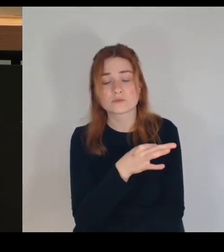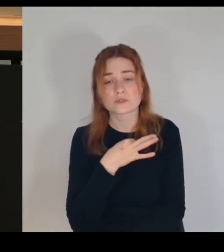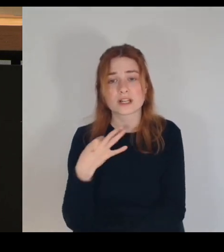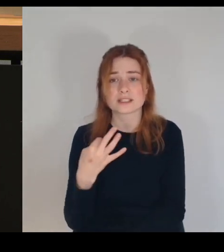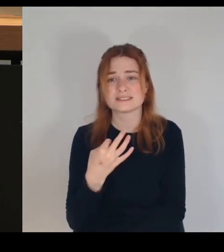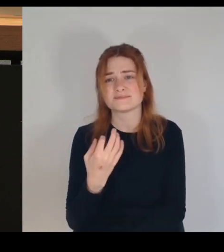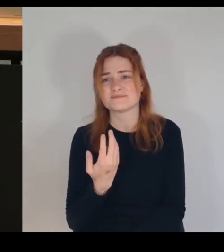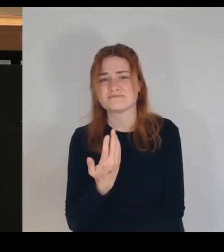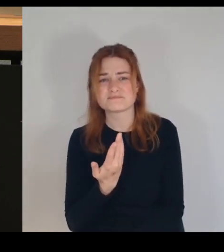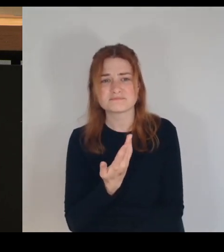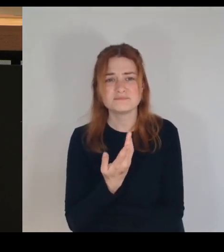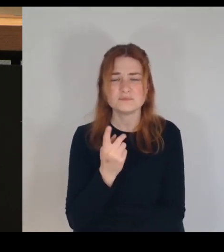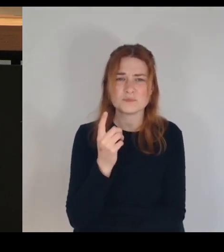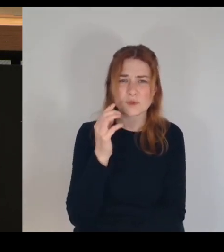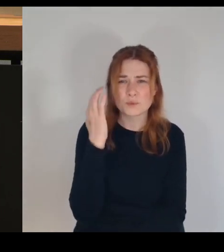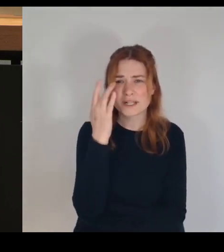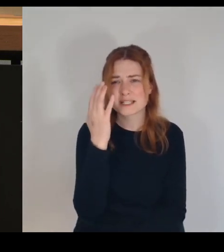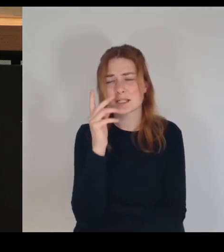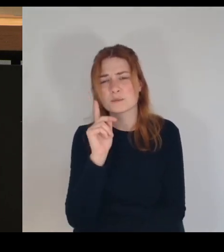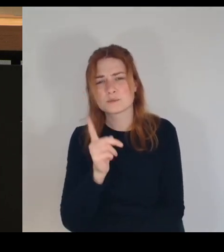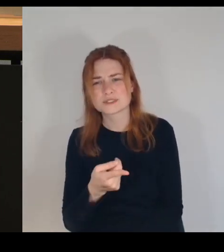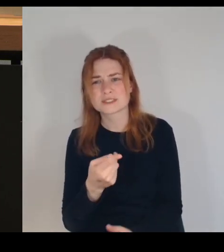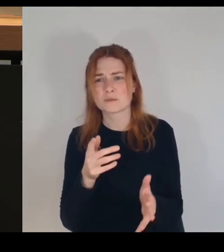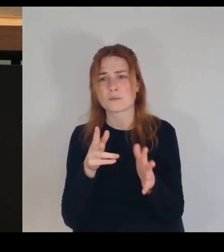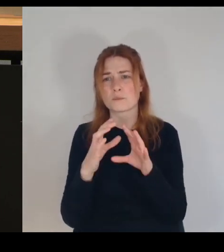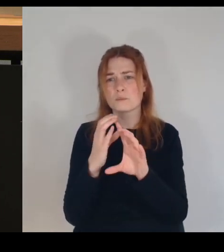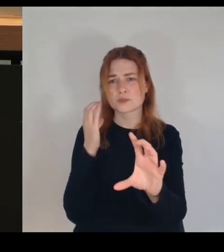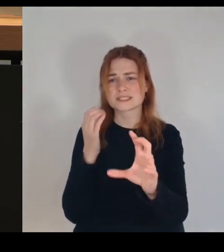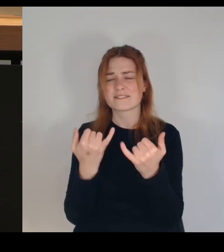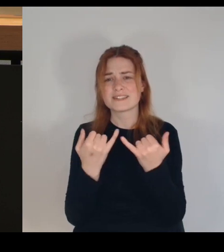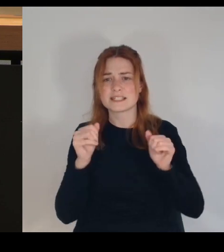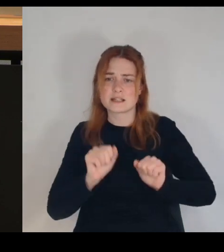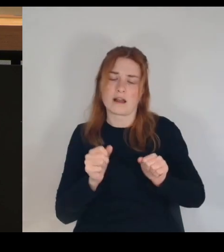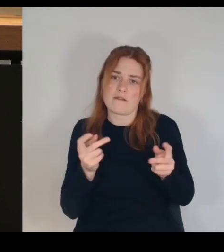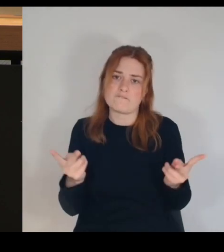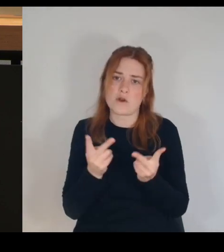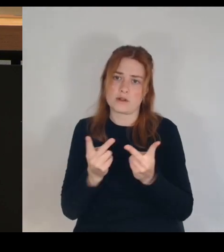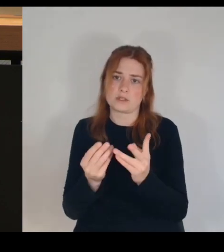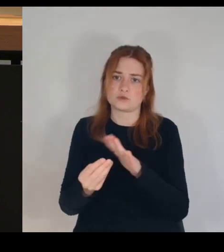verwiesen, was rechtlich geht, nämlich die Schaffung von temporären Busspuren, zum Beispiel in